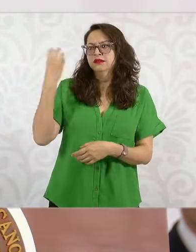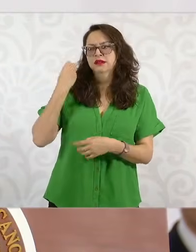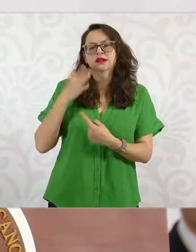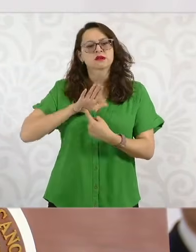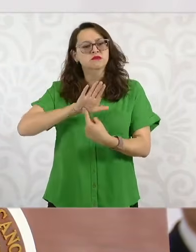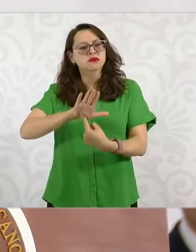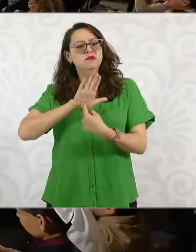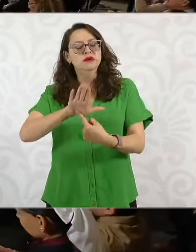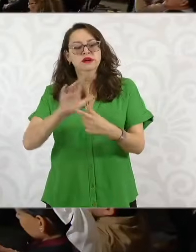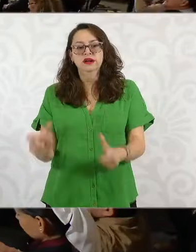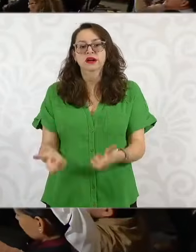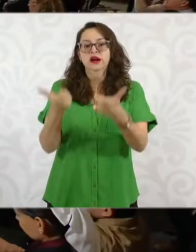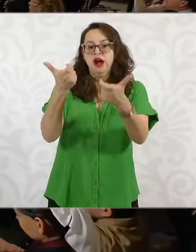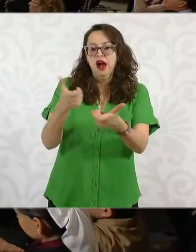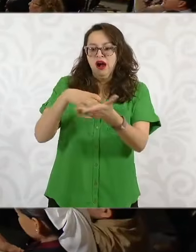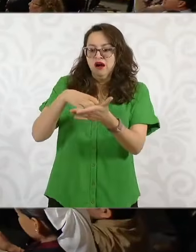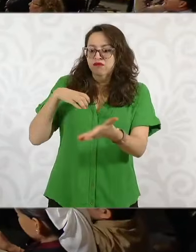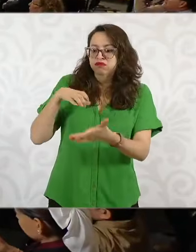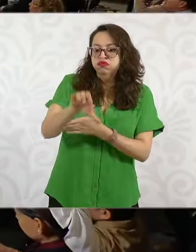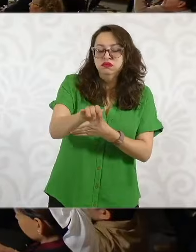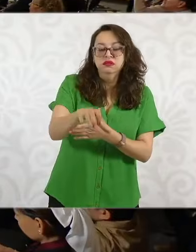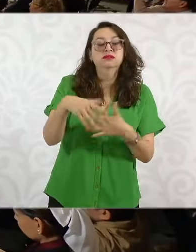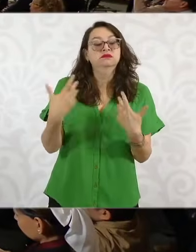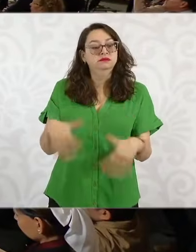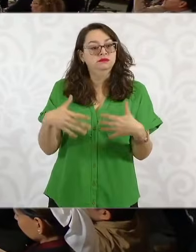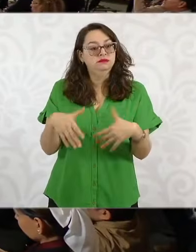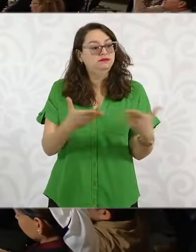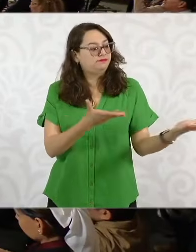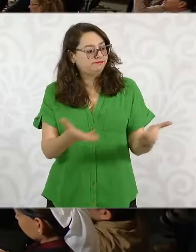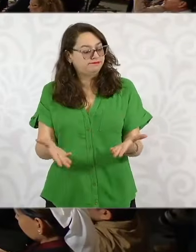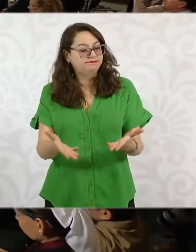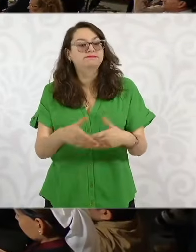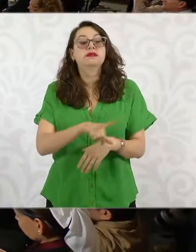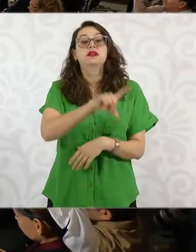en pesos de inversiones. Le voy a dejar a él la noticia y después presentamos